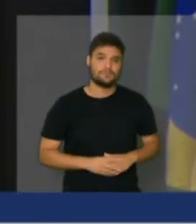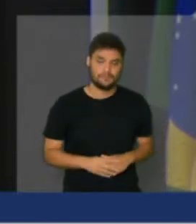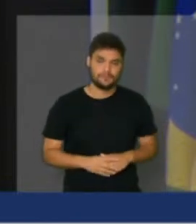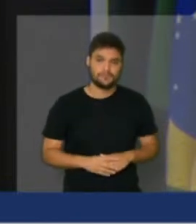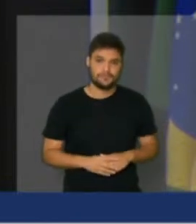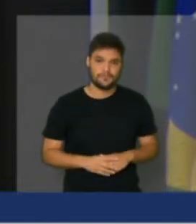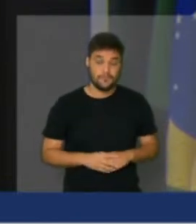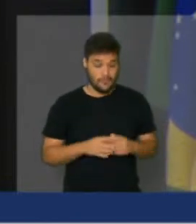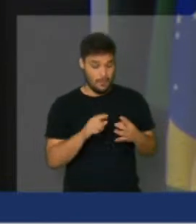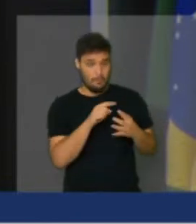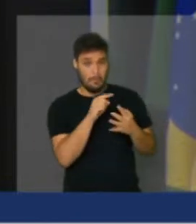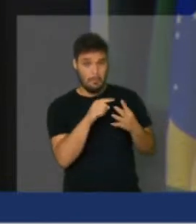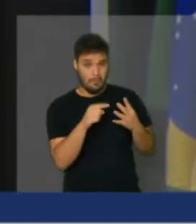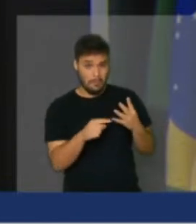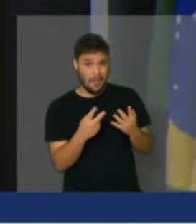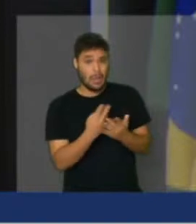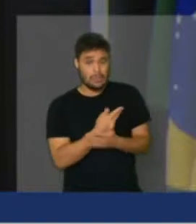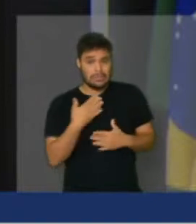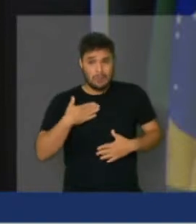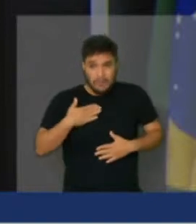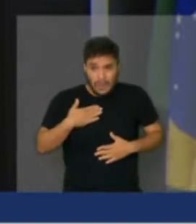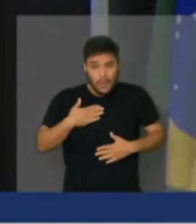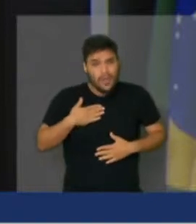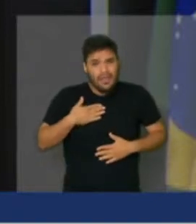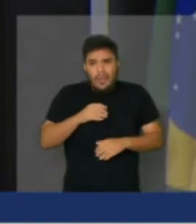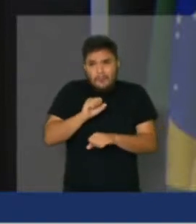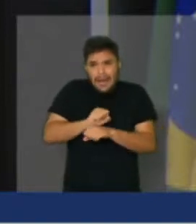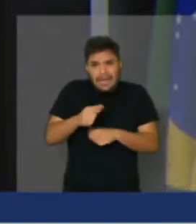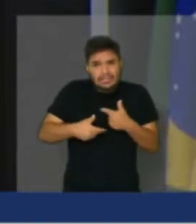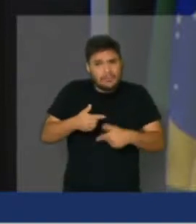A POPULAÇÃO E COM ESSE PARLAMENTO E EU VIM AQUI PARA